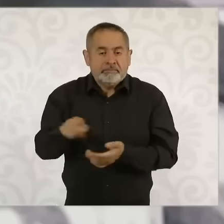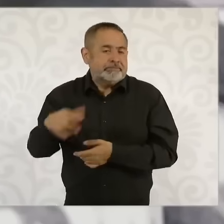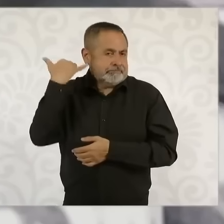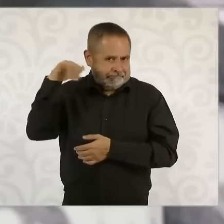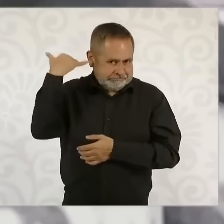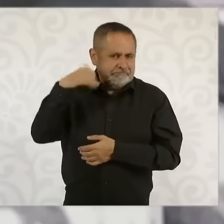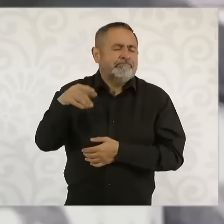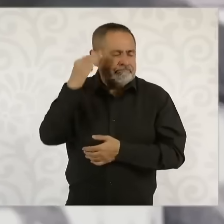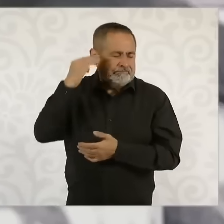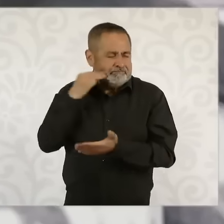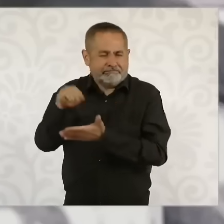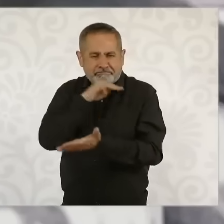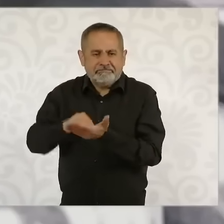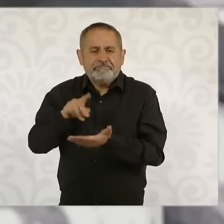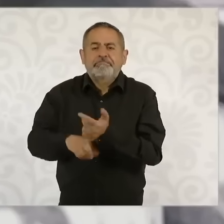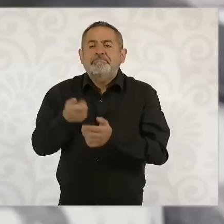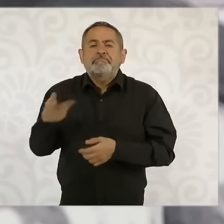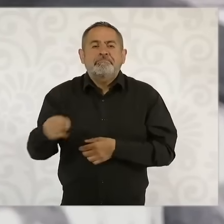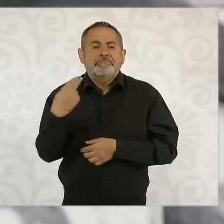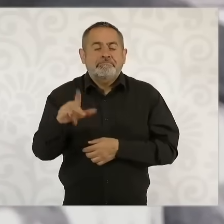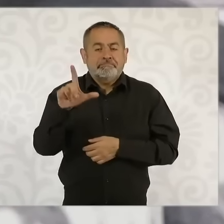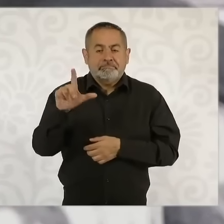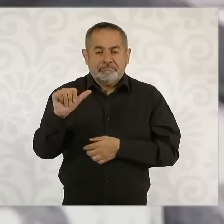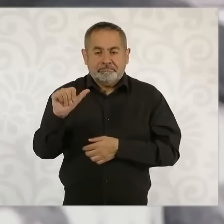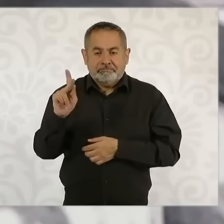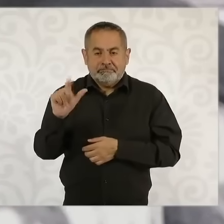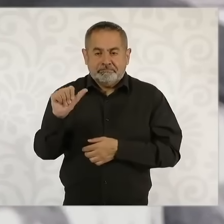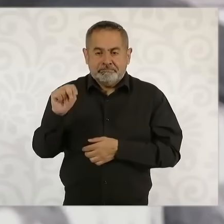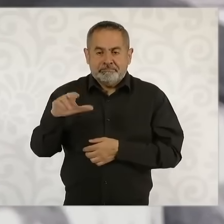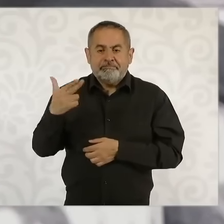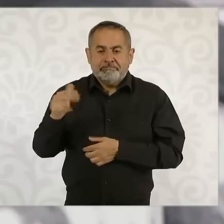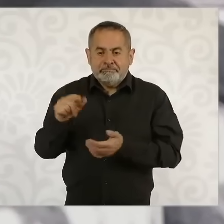el corazón de Mérida se llama La plancha porque está ubicado en lo que fue la estación central de